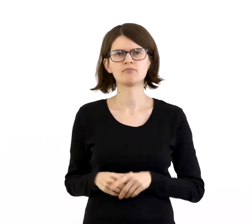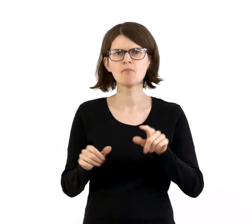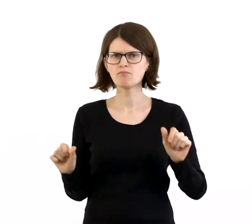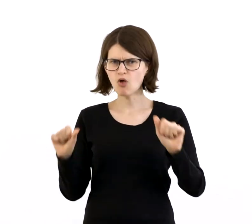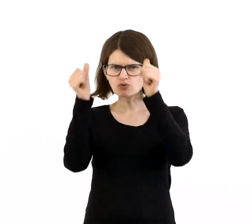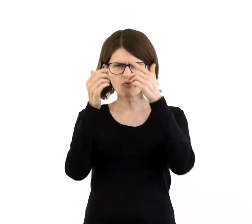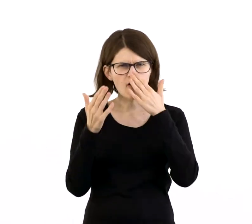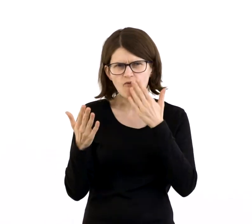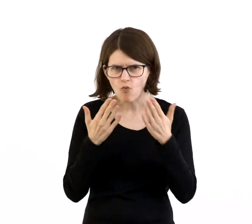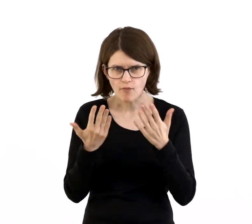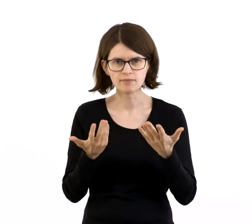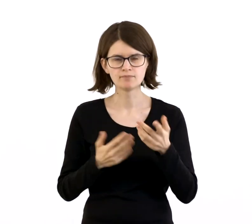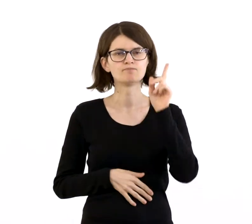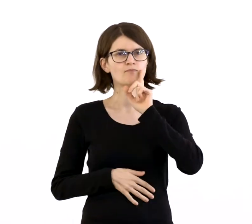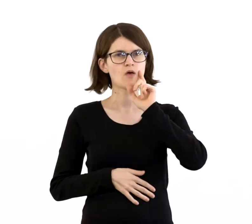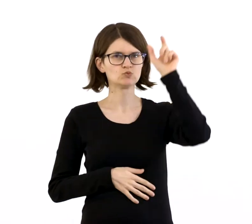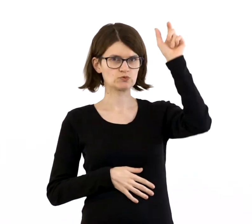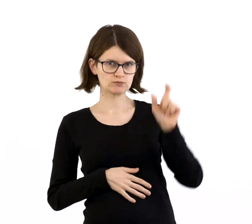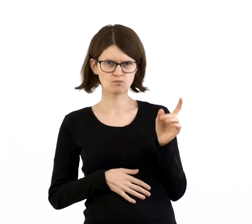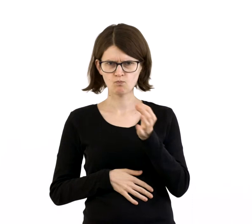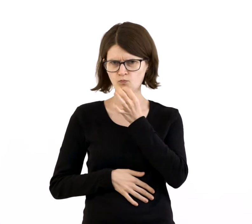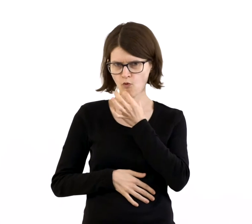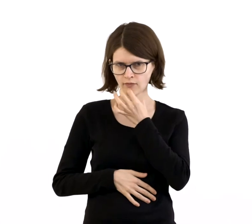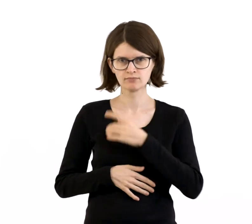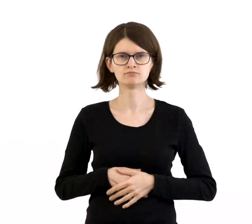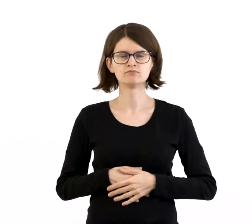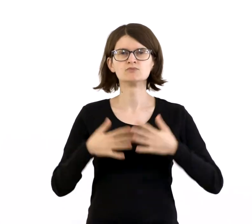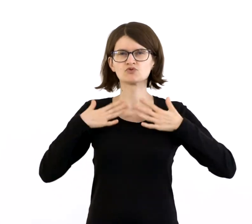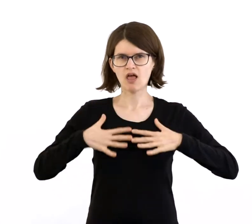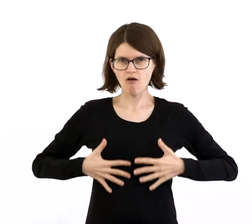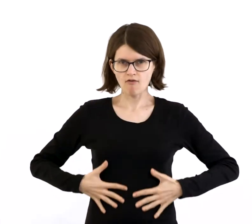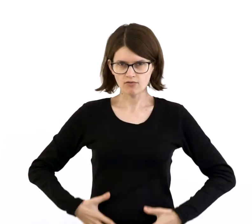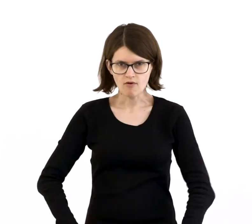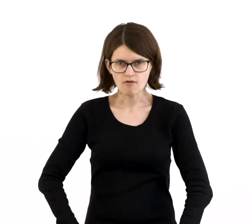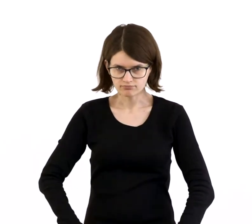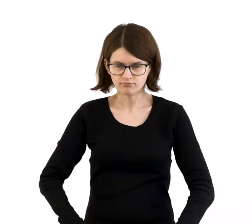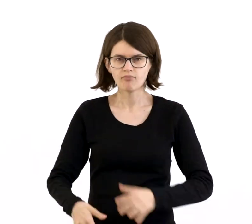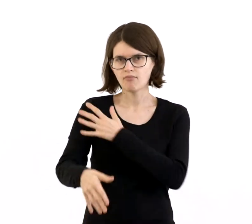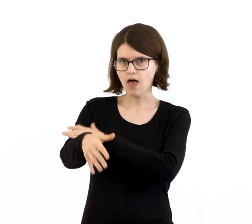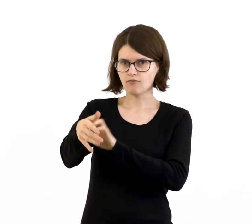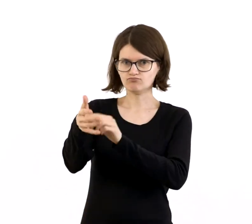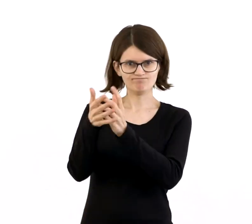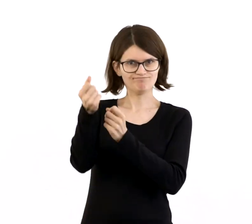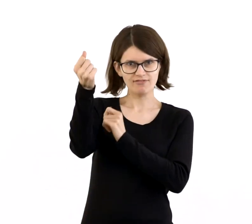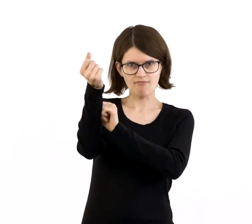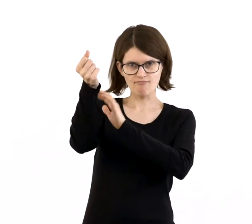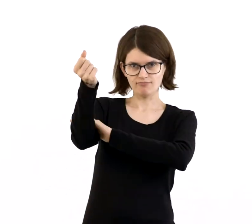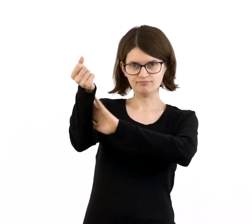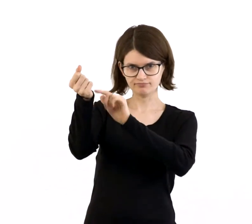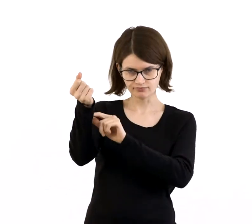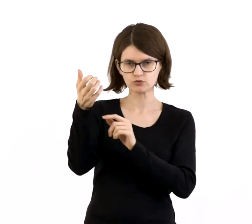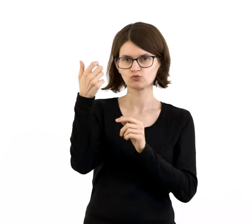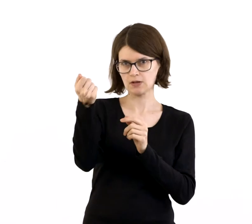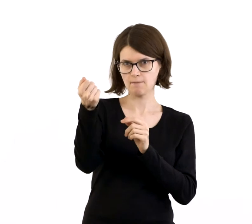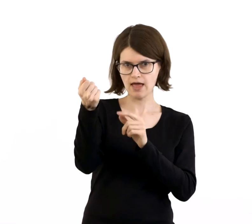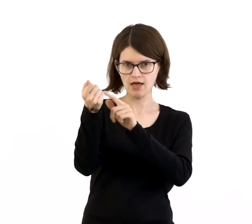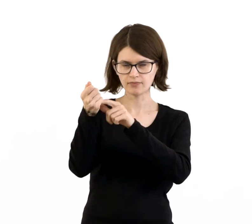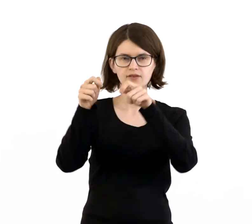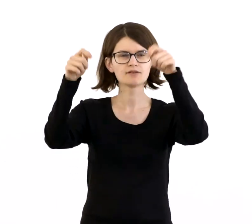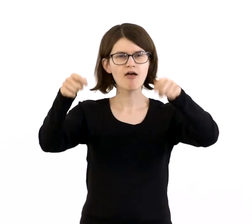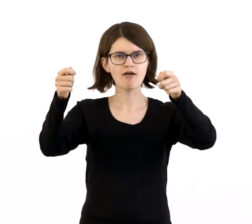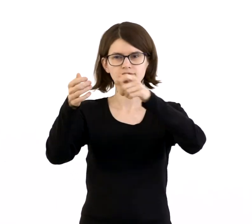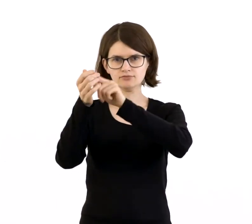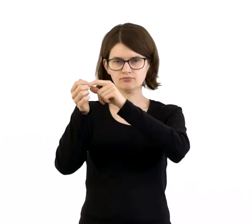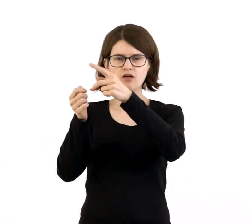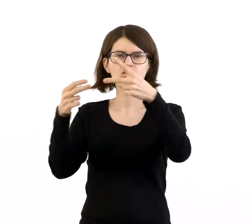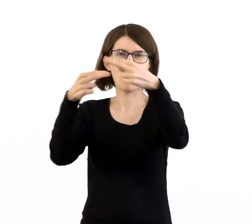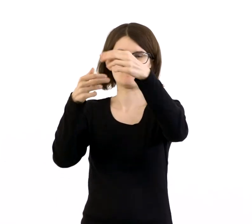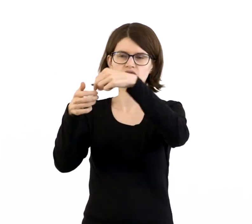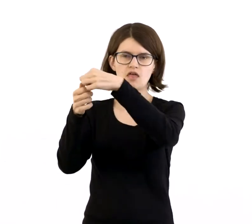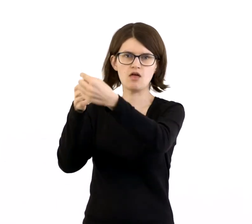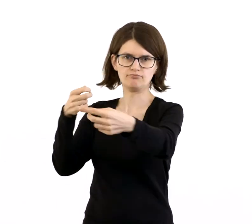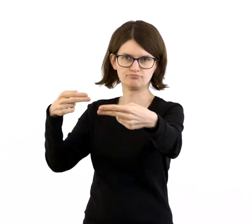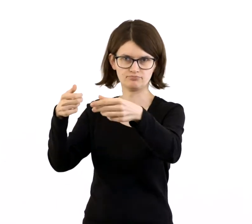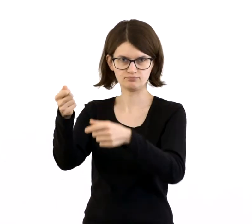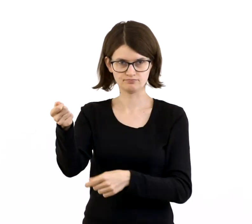Posąg przedstawia młodego mężczyznę odzianego w szatę, trzymającego w zachowanej prawej ręce zrekonstruowane części lejc.